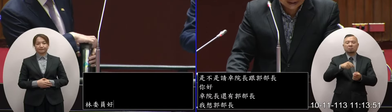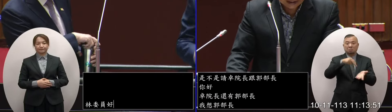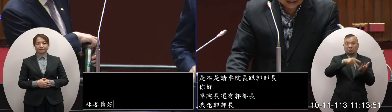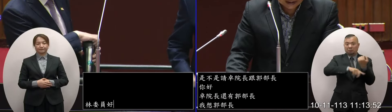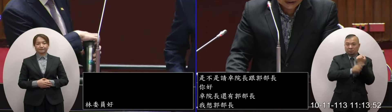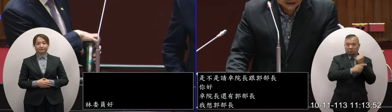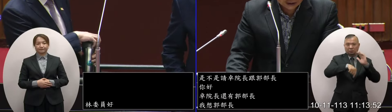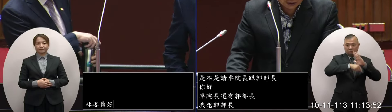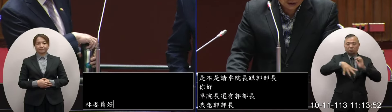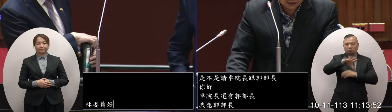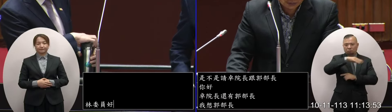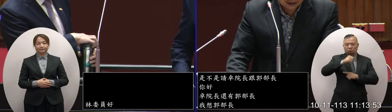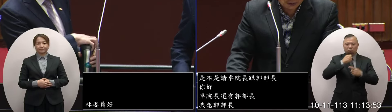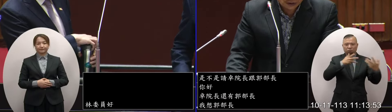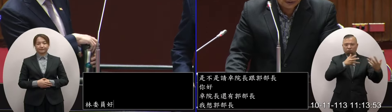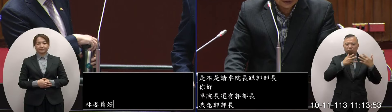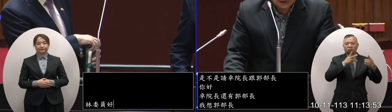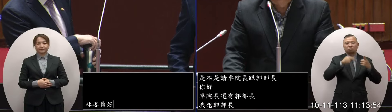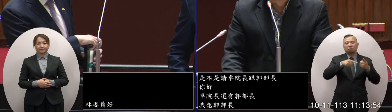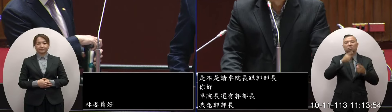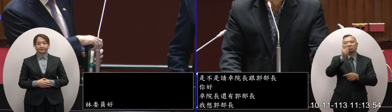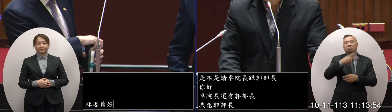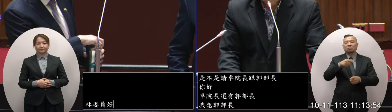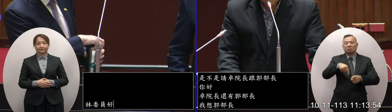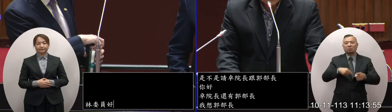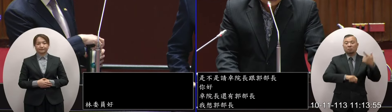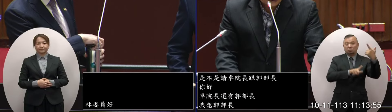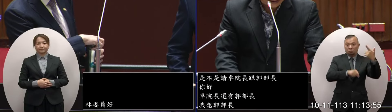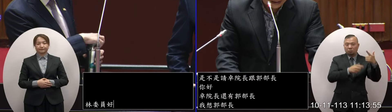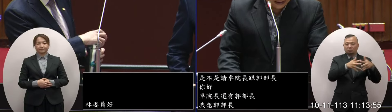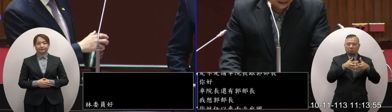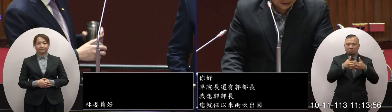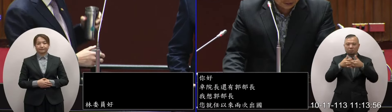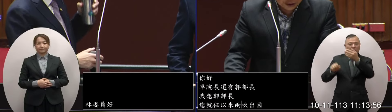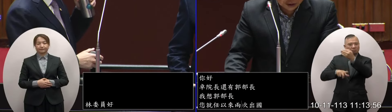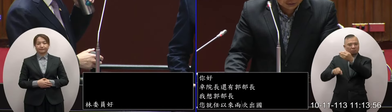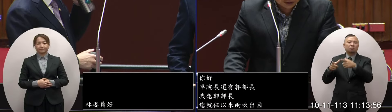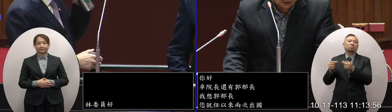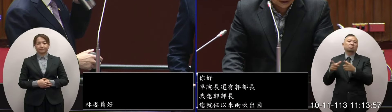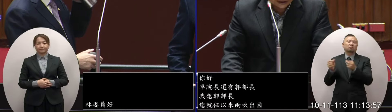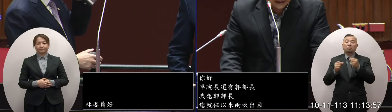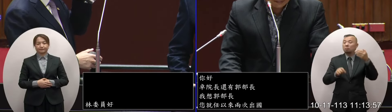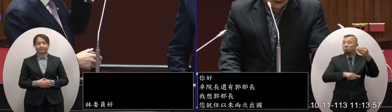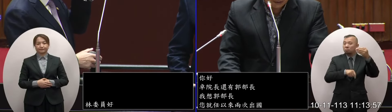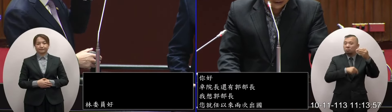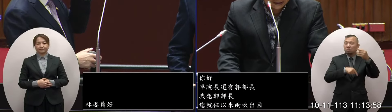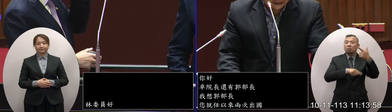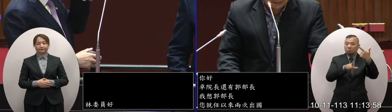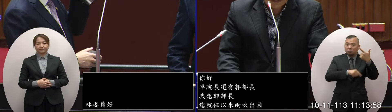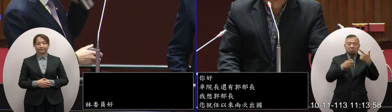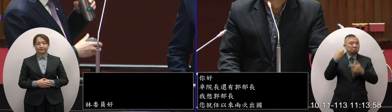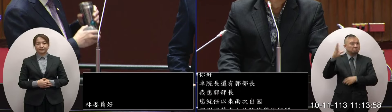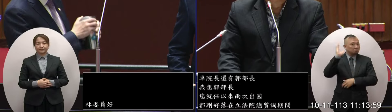那今年6月去美國9月去日本 那6月新聞說您在美國當地拜訪